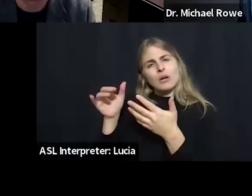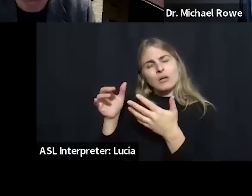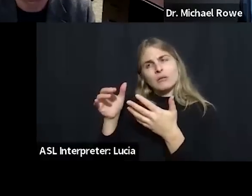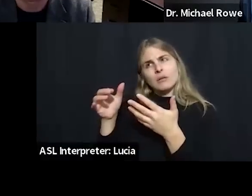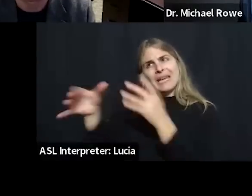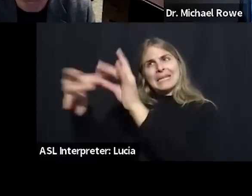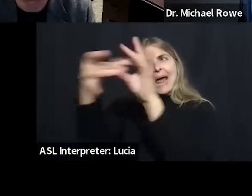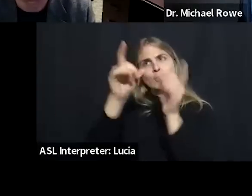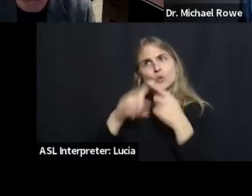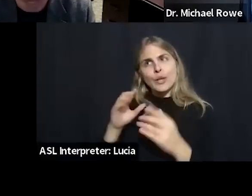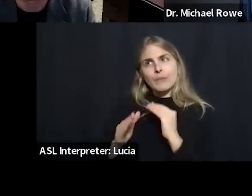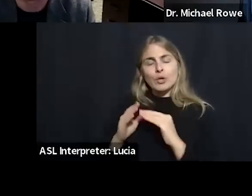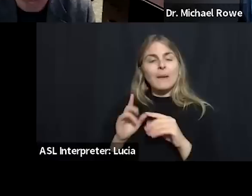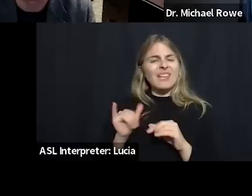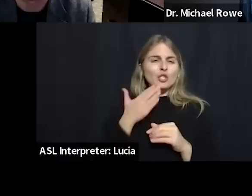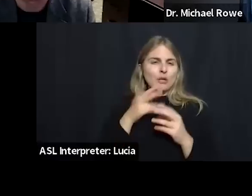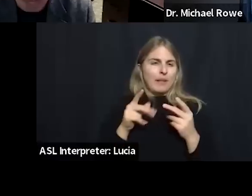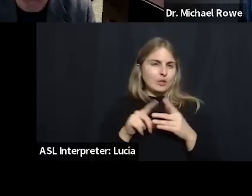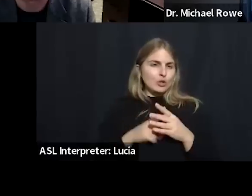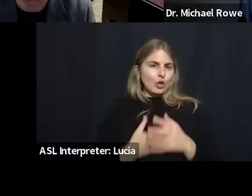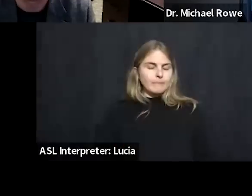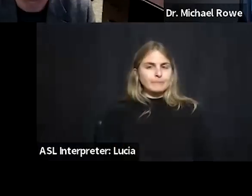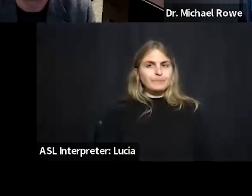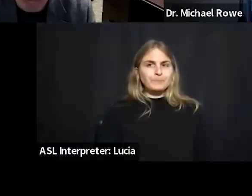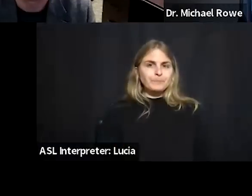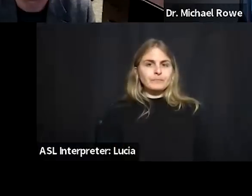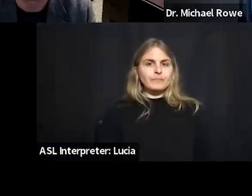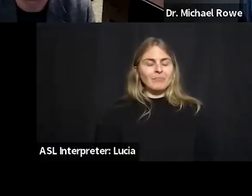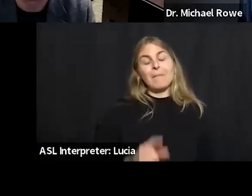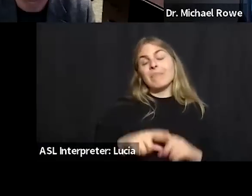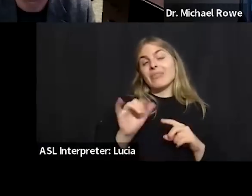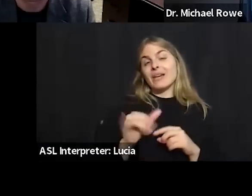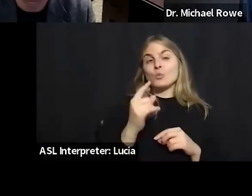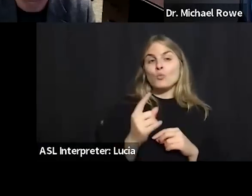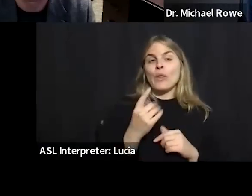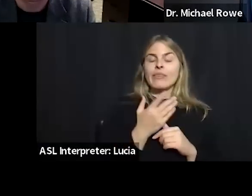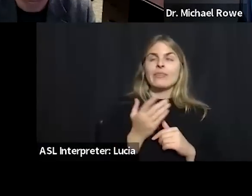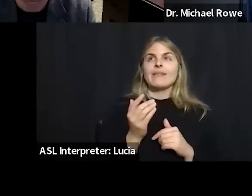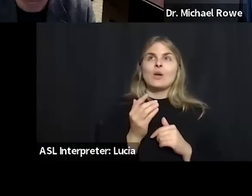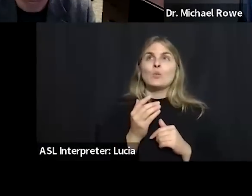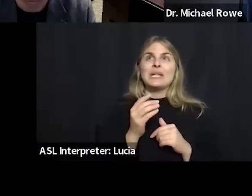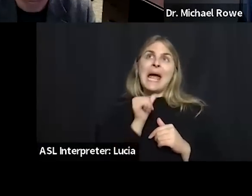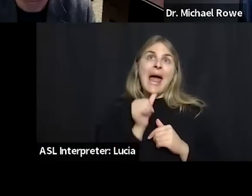pero ciertamente empezar allí es importante. De nuevo, creo que esta es una de esas cosas que no hemos entendido completamente